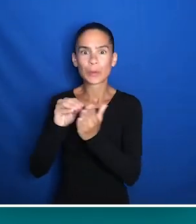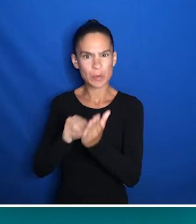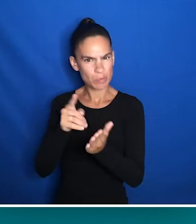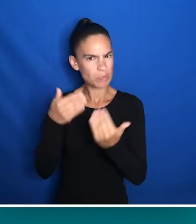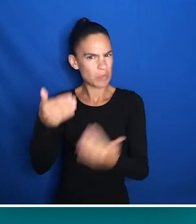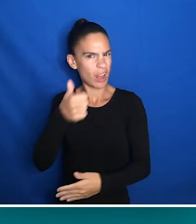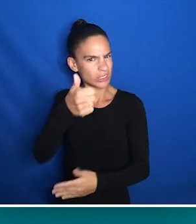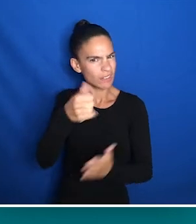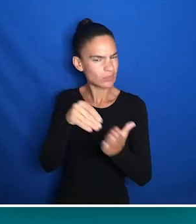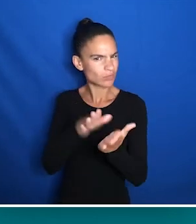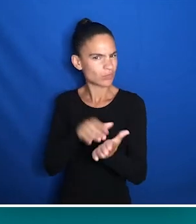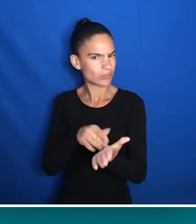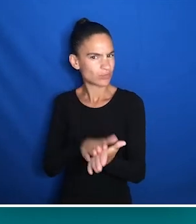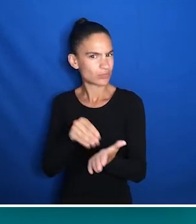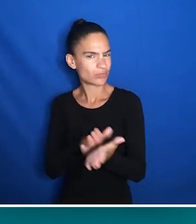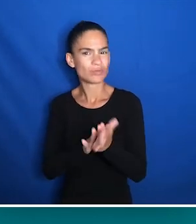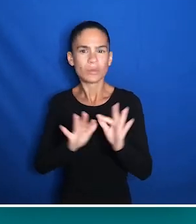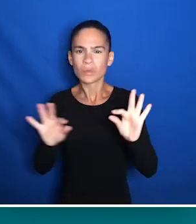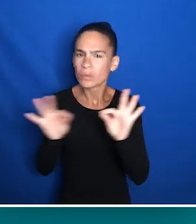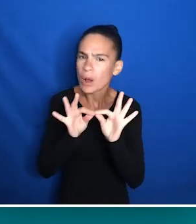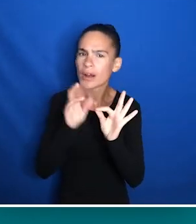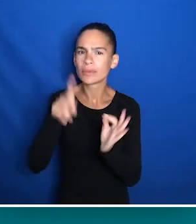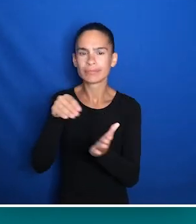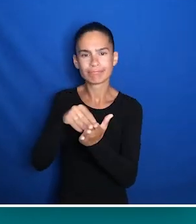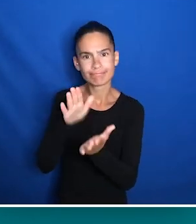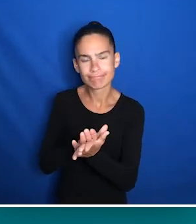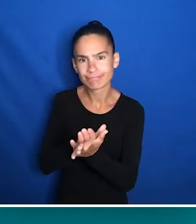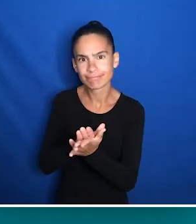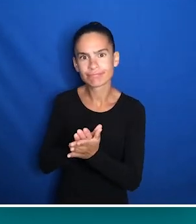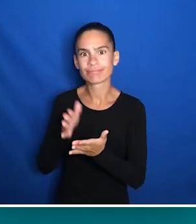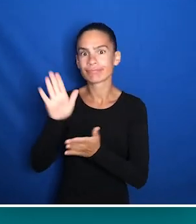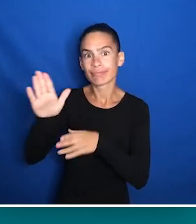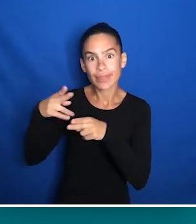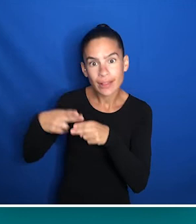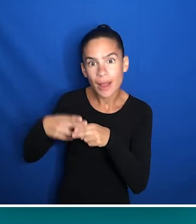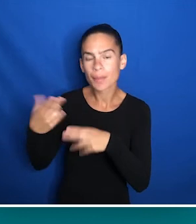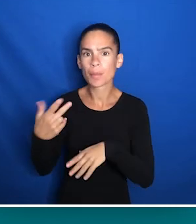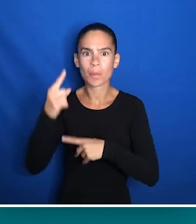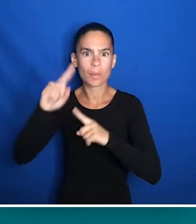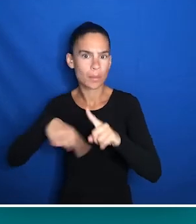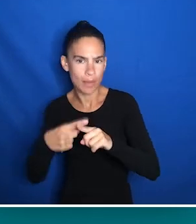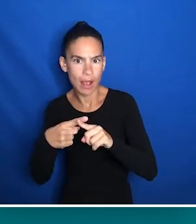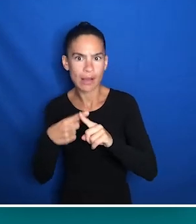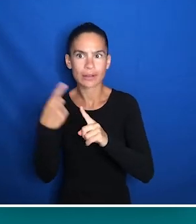toma nota del tiempo en que hablaste con ellos y asegúrate de documentar con quién hablaste, cuándo les hablaste,